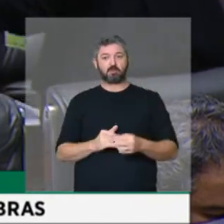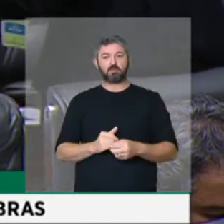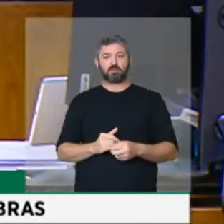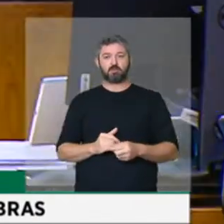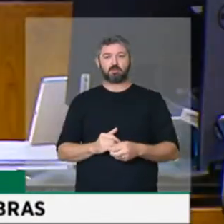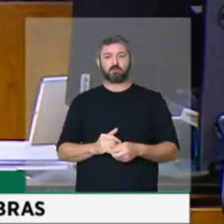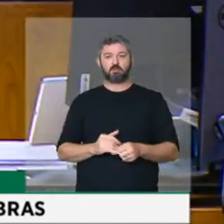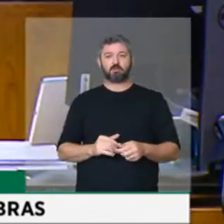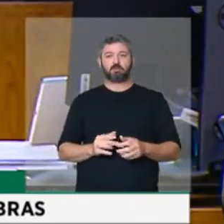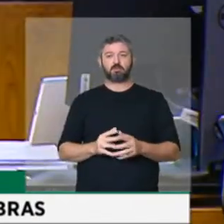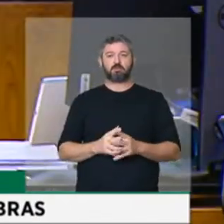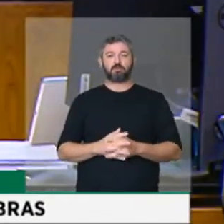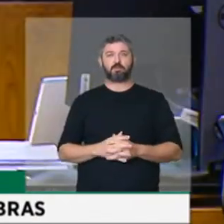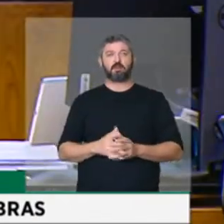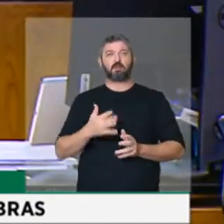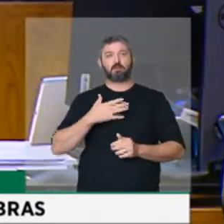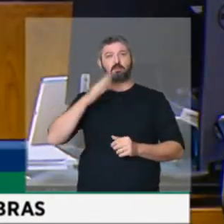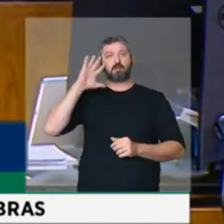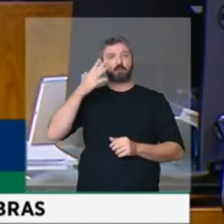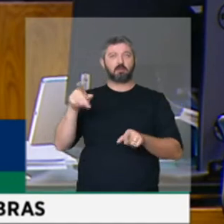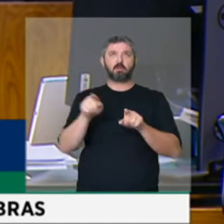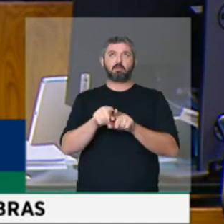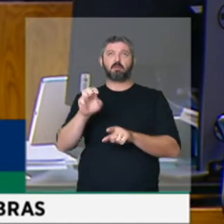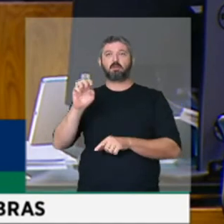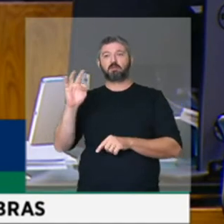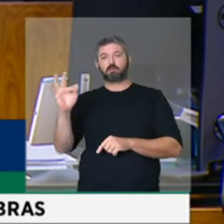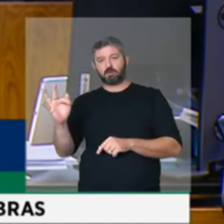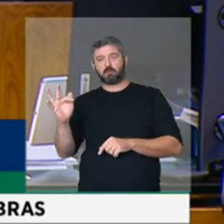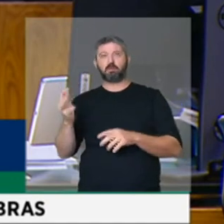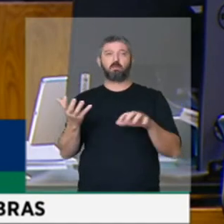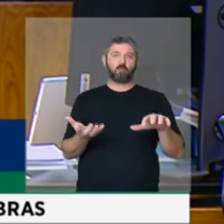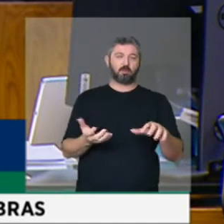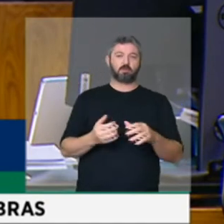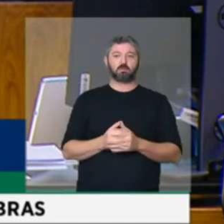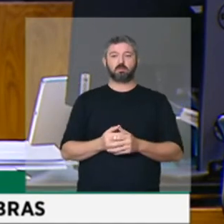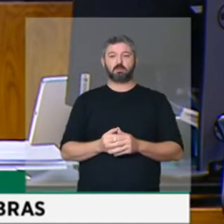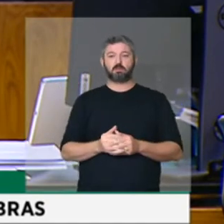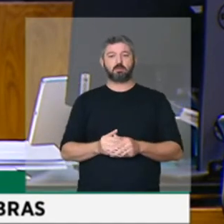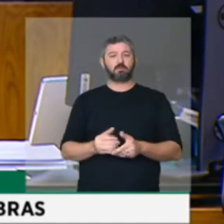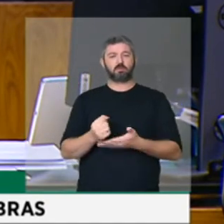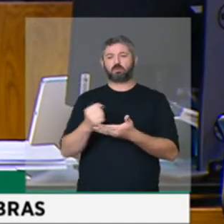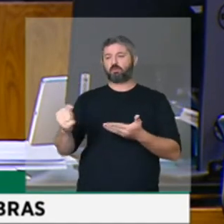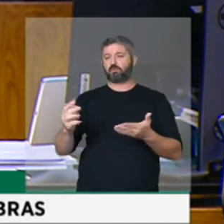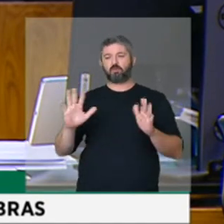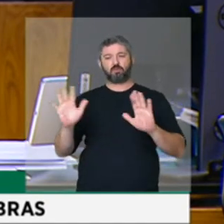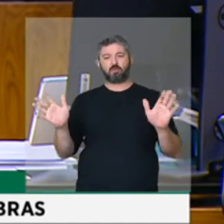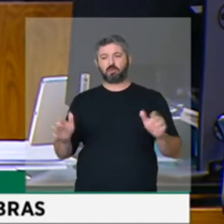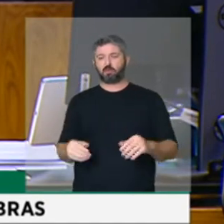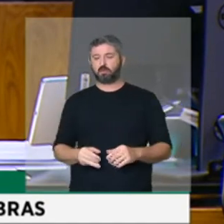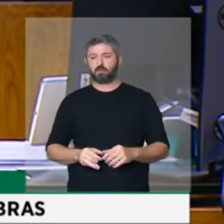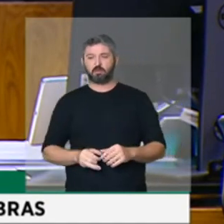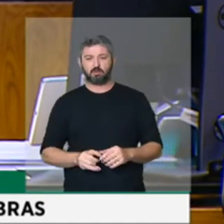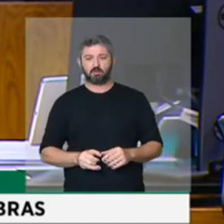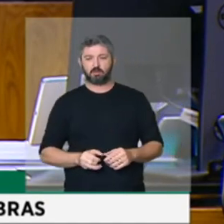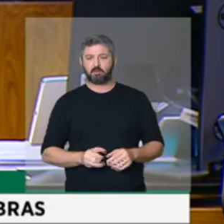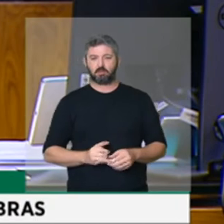REMOTA. NÃO HÁ . ESTÁ CITADO AQUI, PRESIDENTE. -- [PRESIDENTE]: ESSA QUESTÃO JÁ FOI RESPONDIDA. -- [DEPUTADO]: NÃO ESSA ESPECIFICAMENTE FOI OUTRA EU ACABEI DE OLHAR.